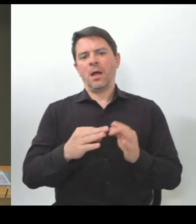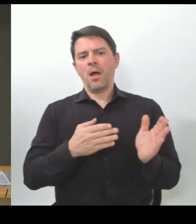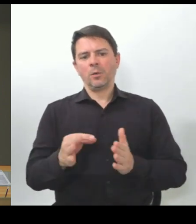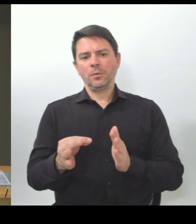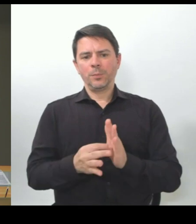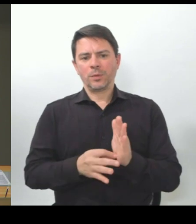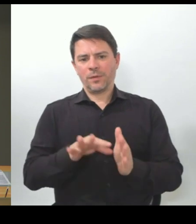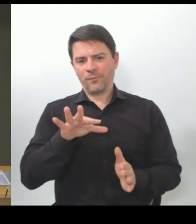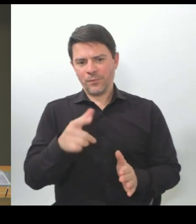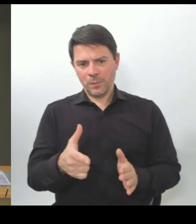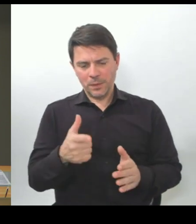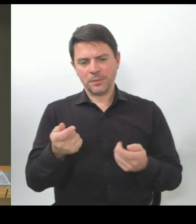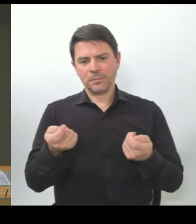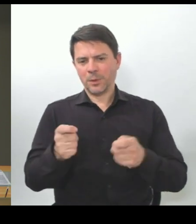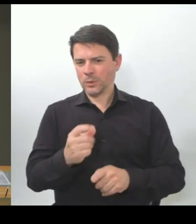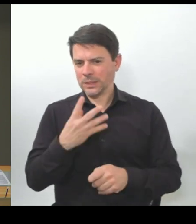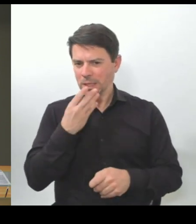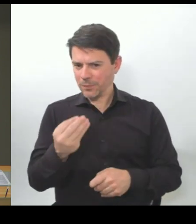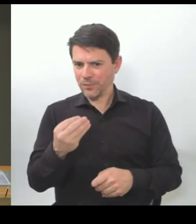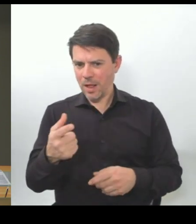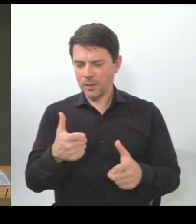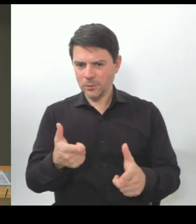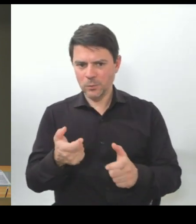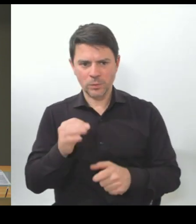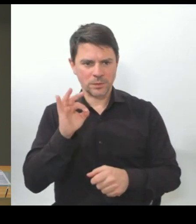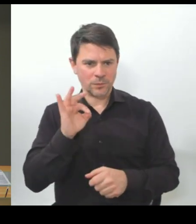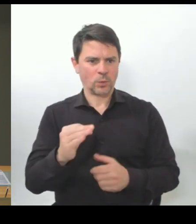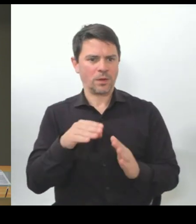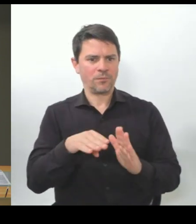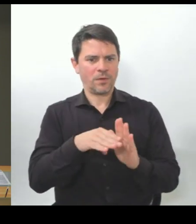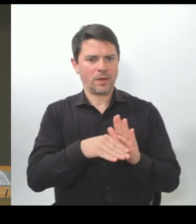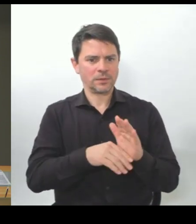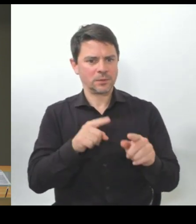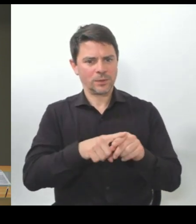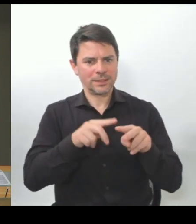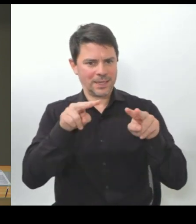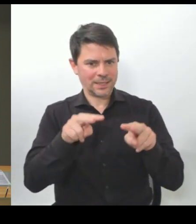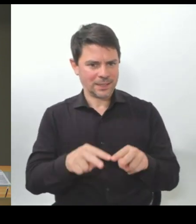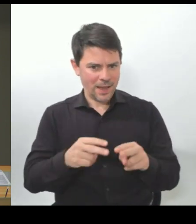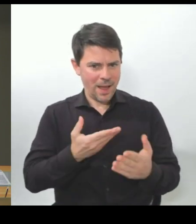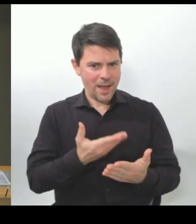Betriebsverfassungsgesetz. Eine Beratung ist nicht mehr vorgesehen. Zu dem Antrag der Koalitionsfraktionen auf